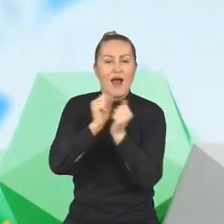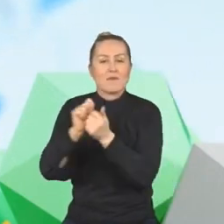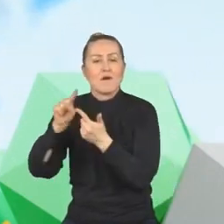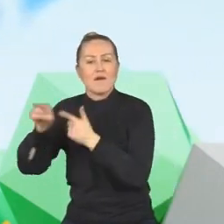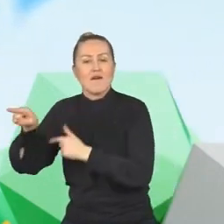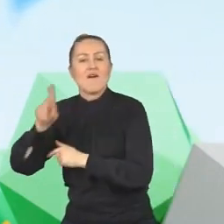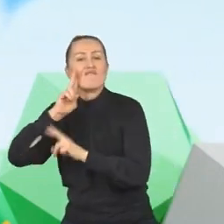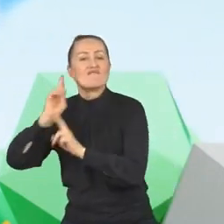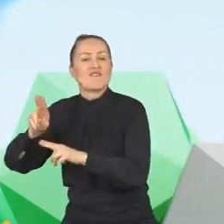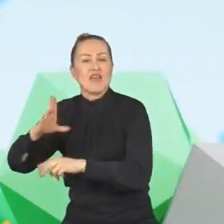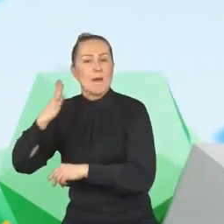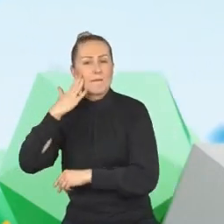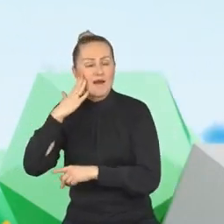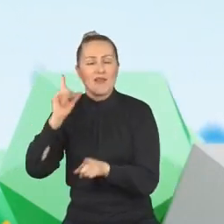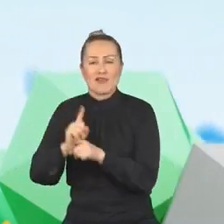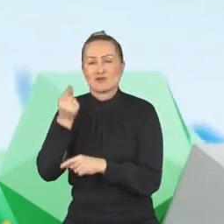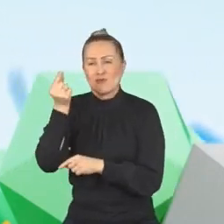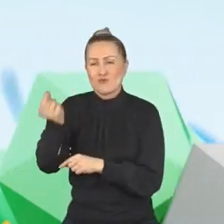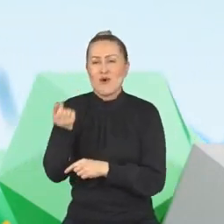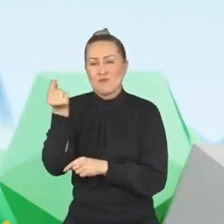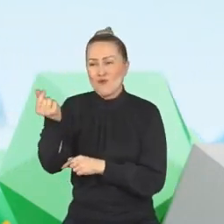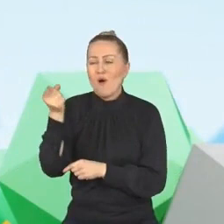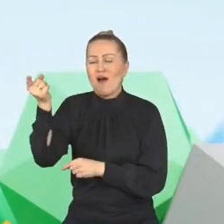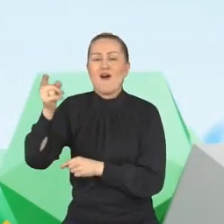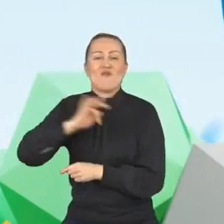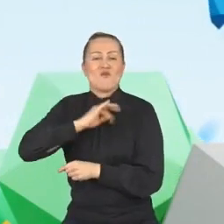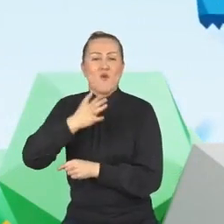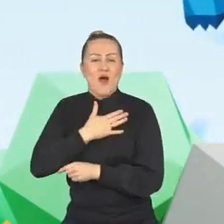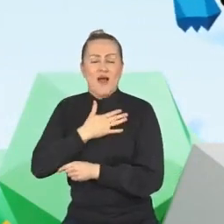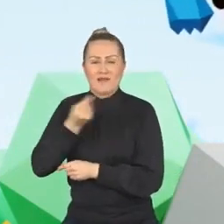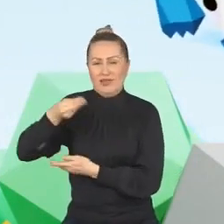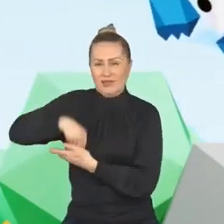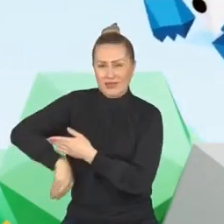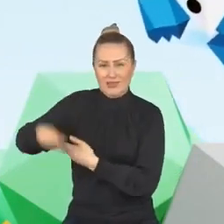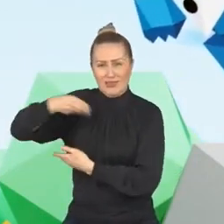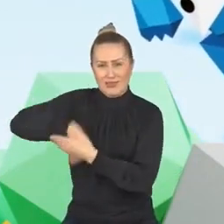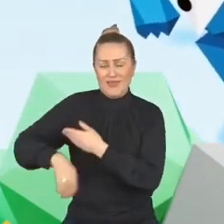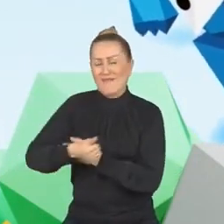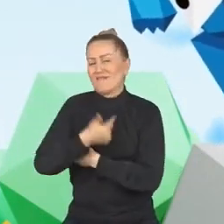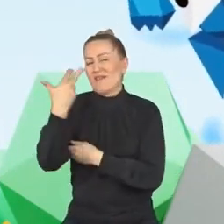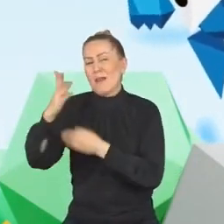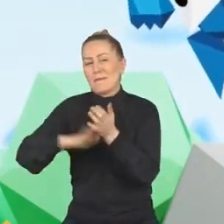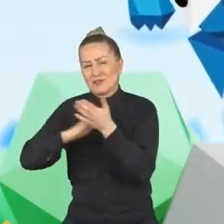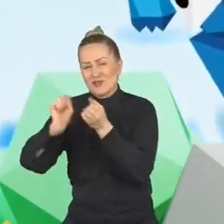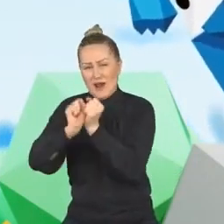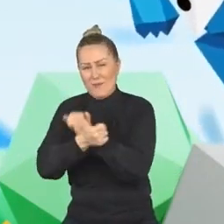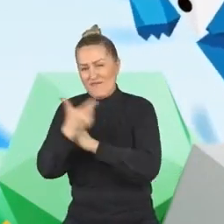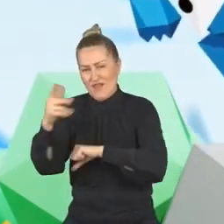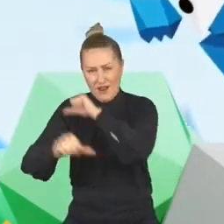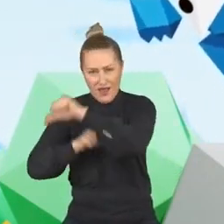mieszkania, no i płacenie do kieszeni właściciela pieniądze przez długie miesiące bądź lata. Podczas gdy w rzeczywistości oprócz